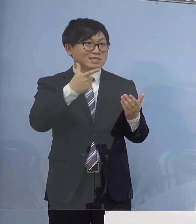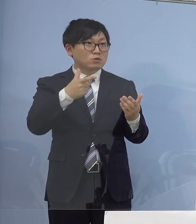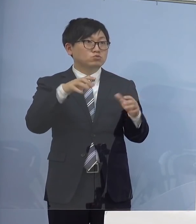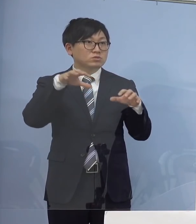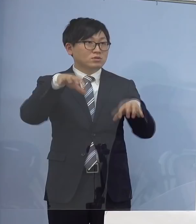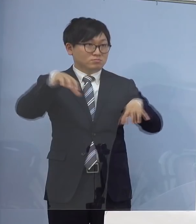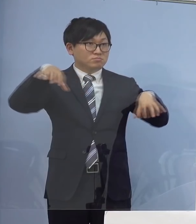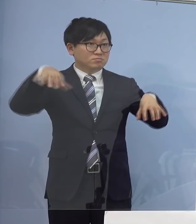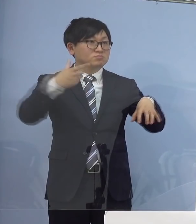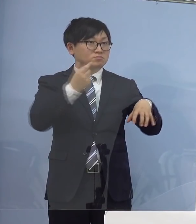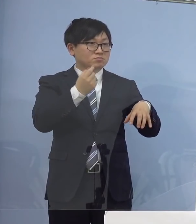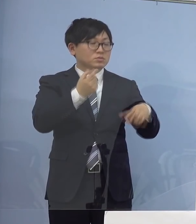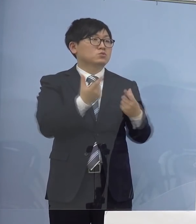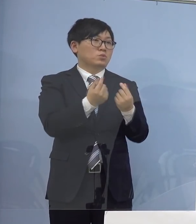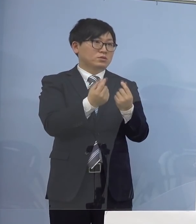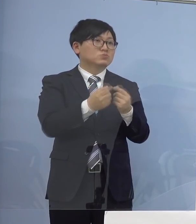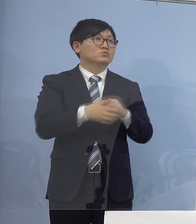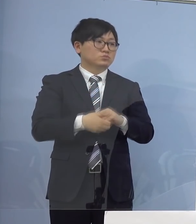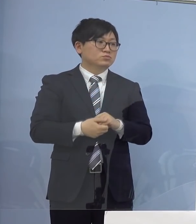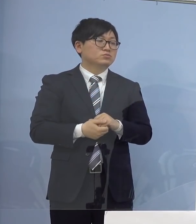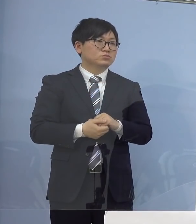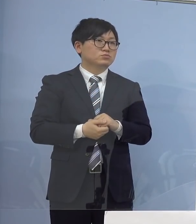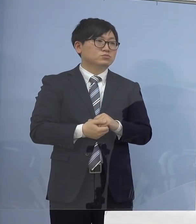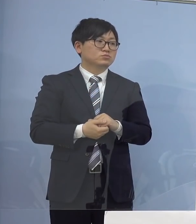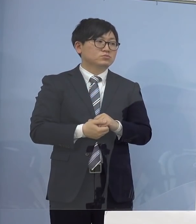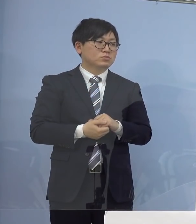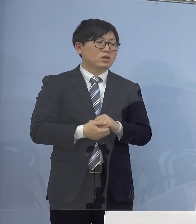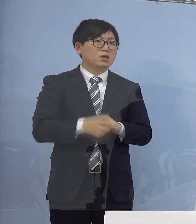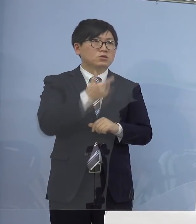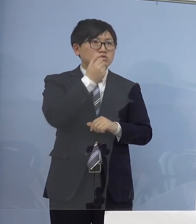（保健福祉部長） そうですね、申し訳ない、 先ほどご説明させていただいたように